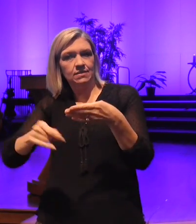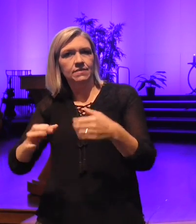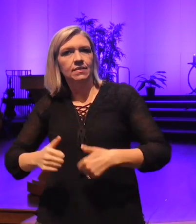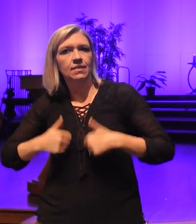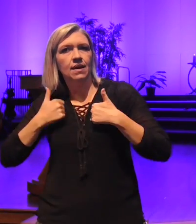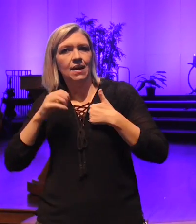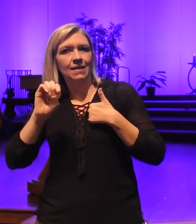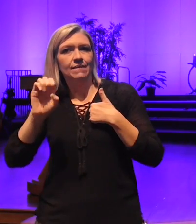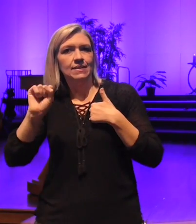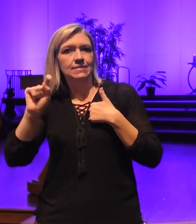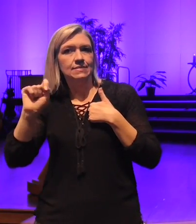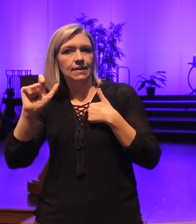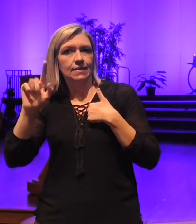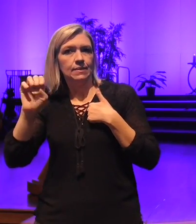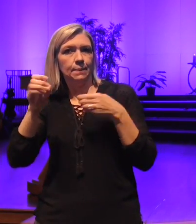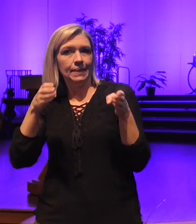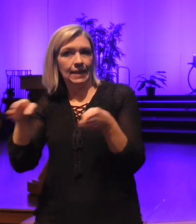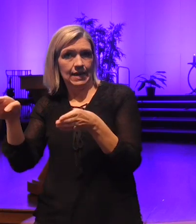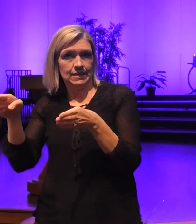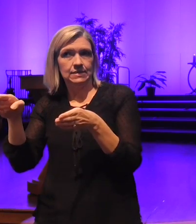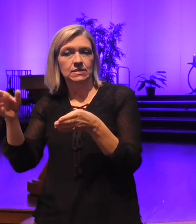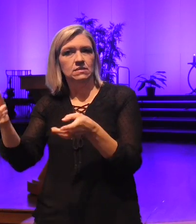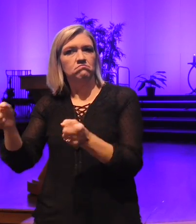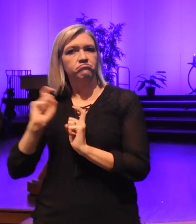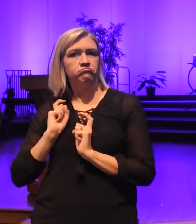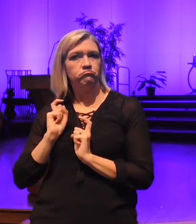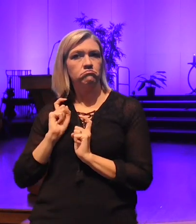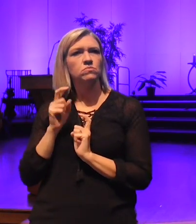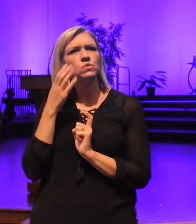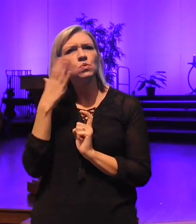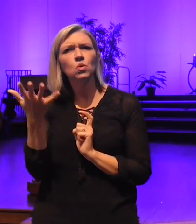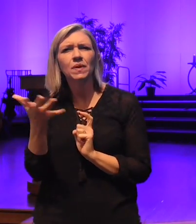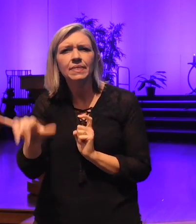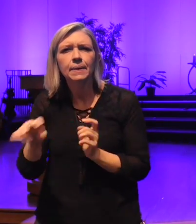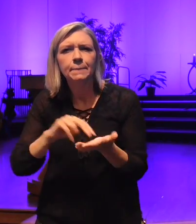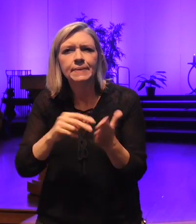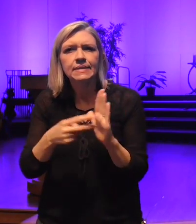y nunca presionamos para saber qué significa o qué parece eso, pero que tienen hecho eso,